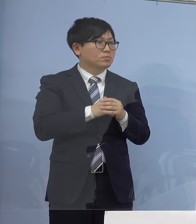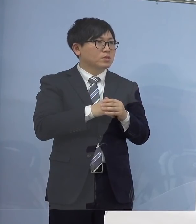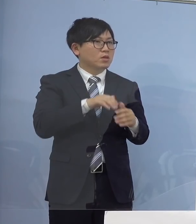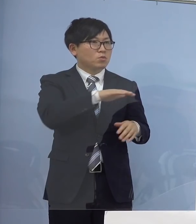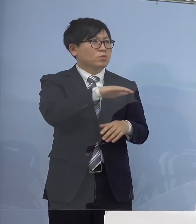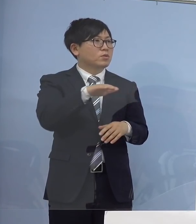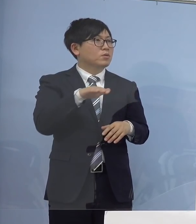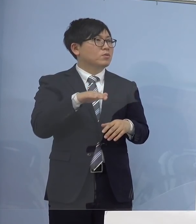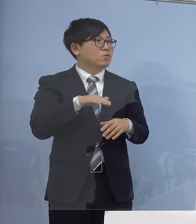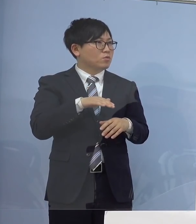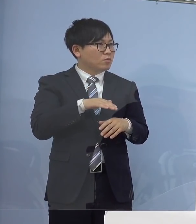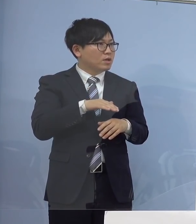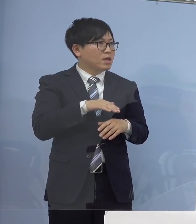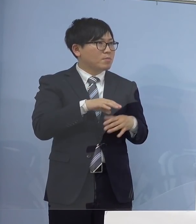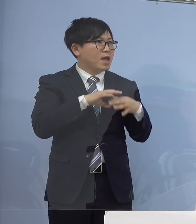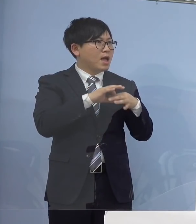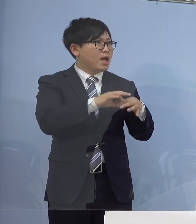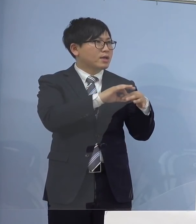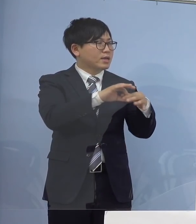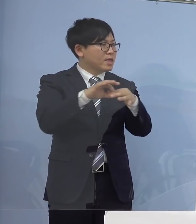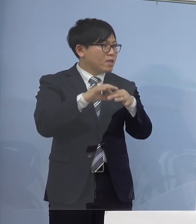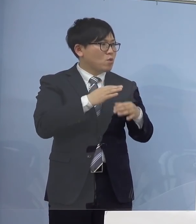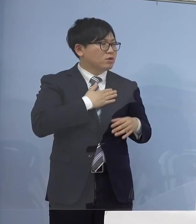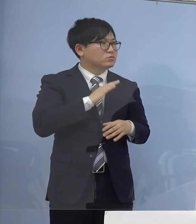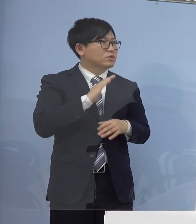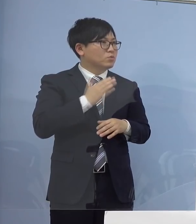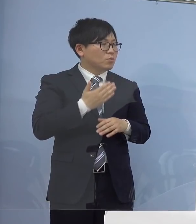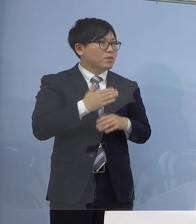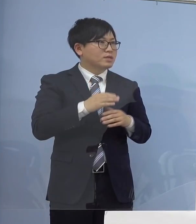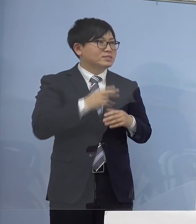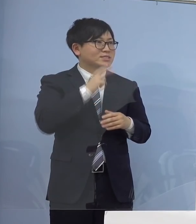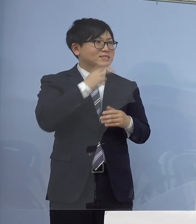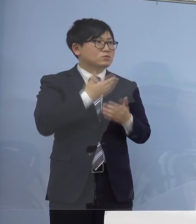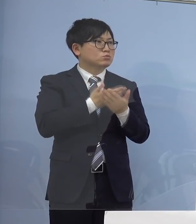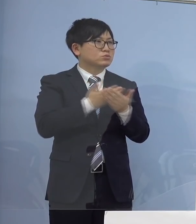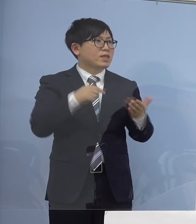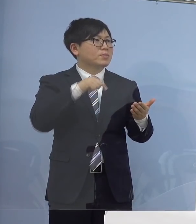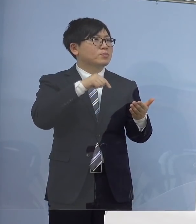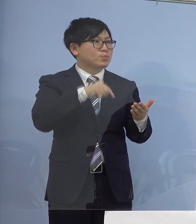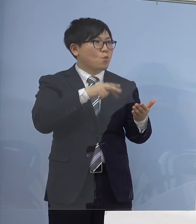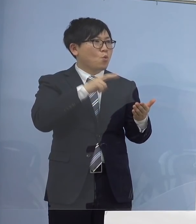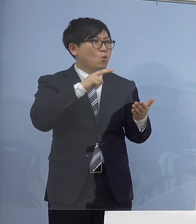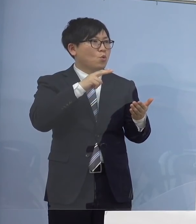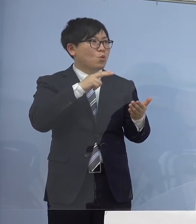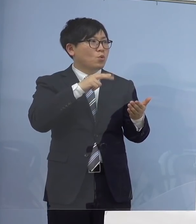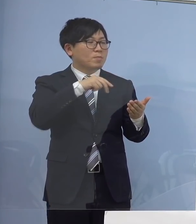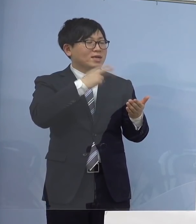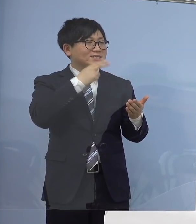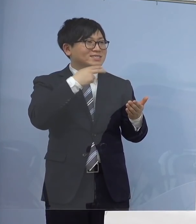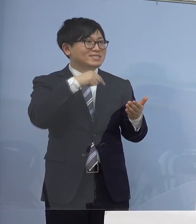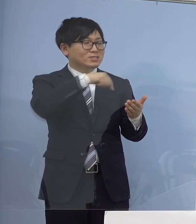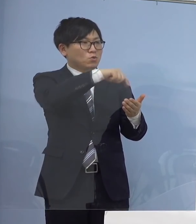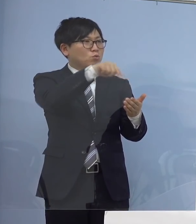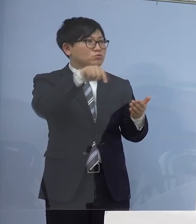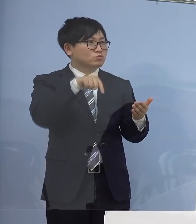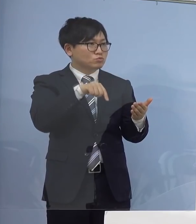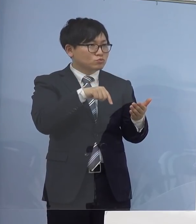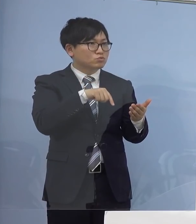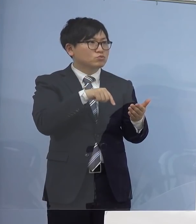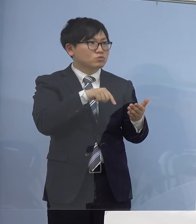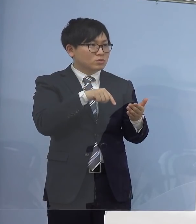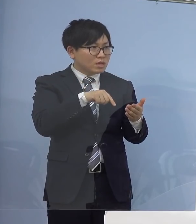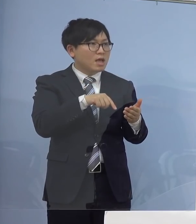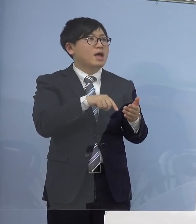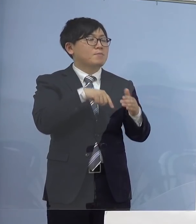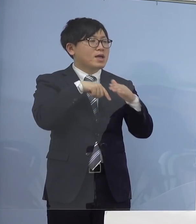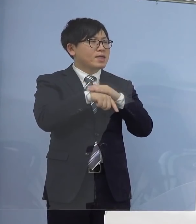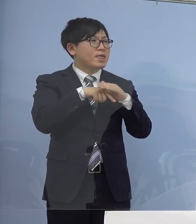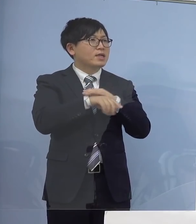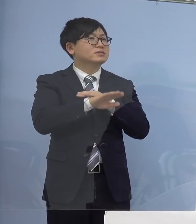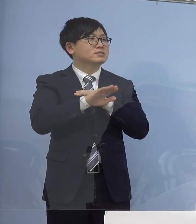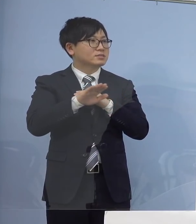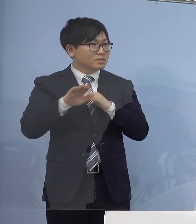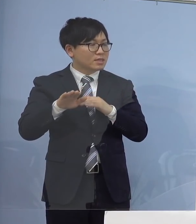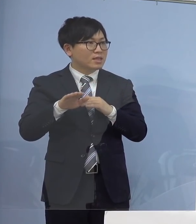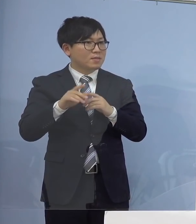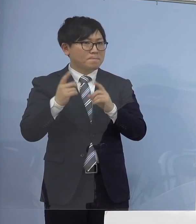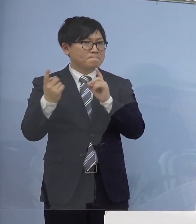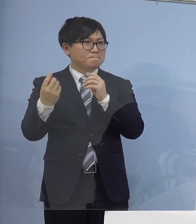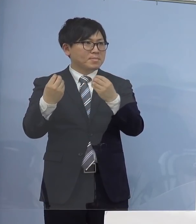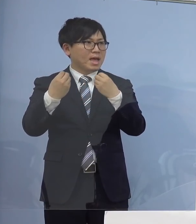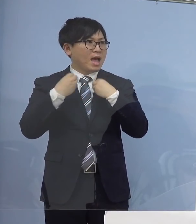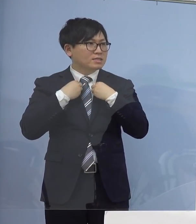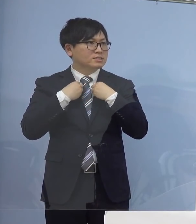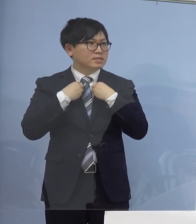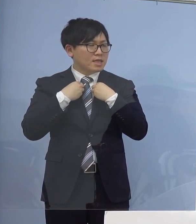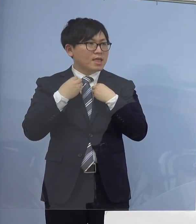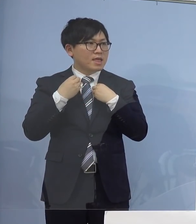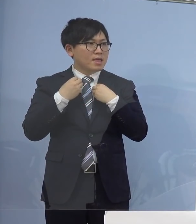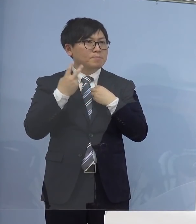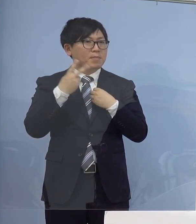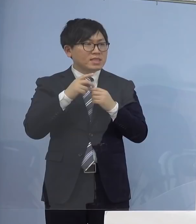飲食店での飲食がきっかけとなって濃厚接触者 もしくは接触者となりPCR検査を受けていただいた方